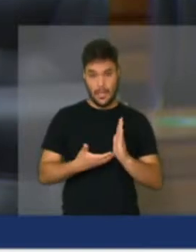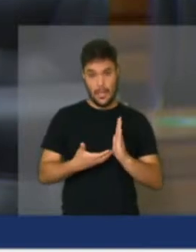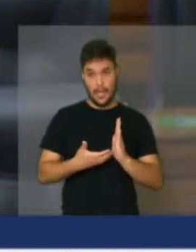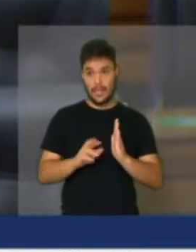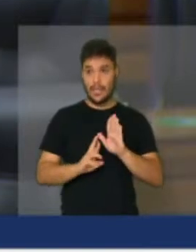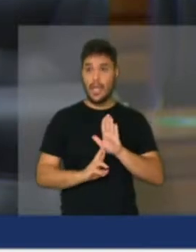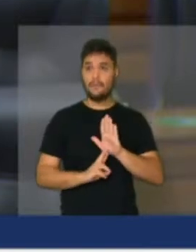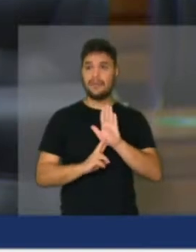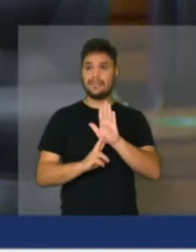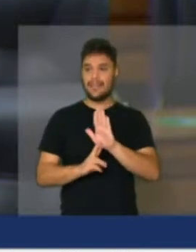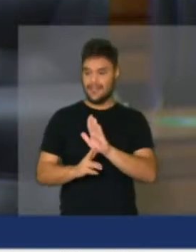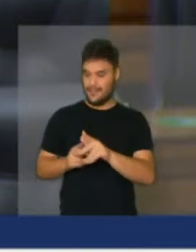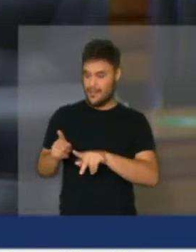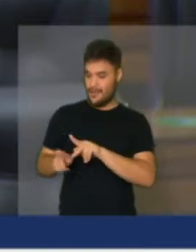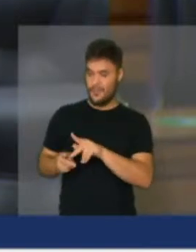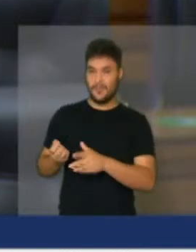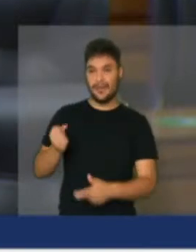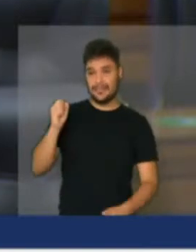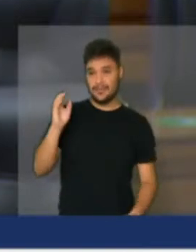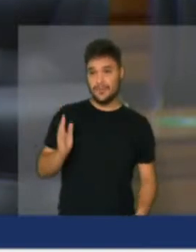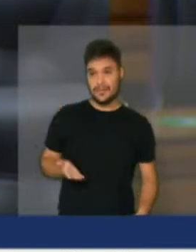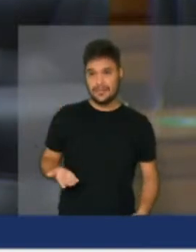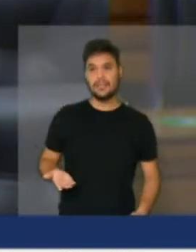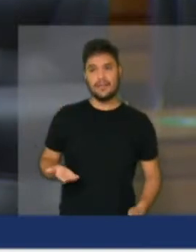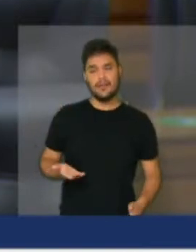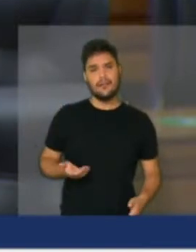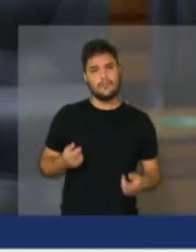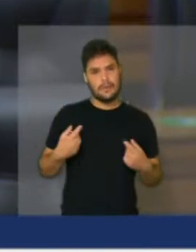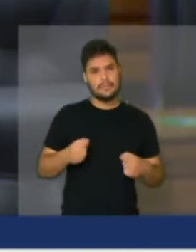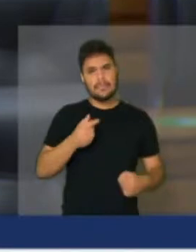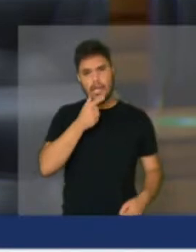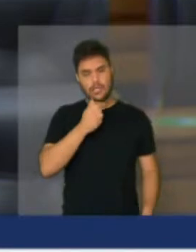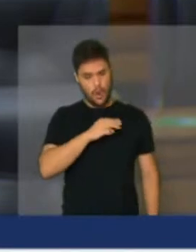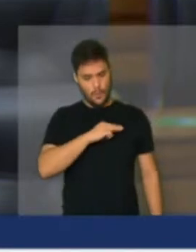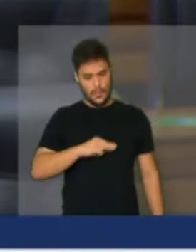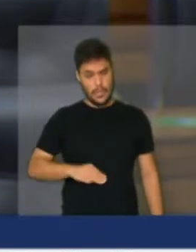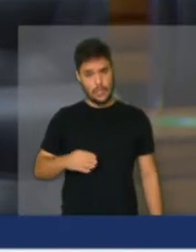NECESSIDADE DO... DO MINISTRO VIR... PRESTAR ESCLARECIMENTOS. O MINISTRO ESTÁ ENVOLVIDO EM COISAS